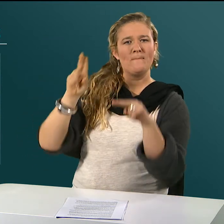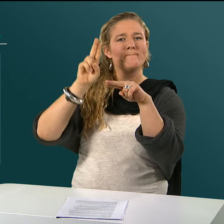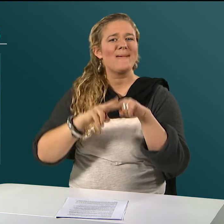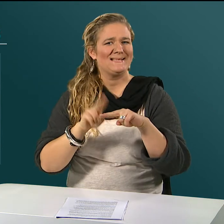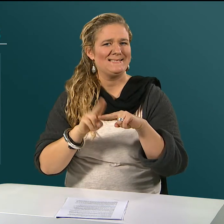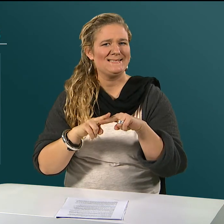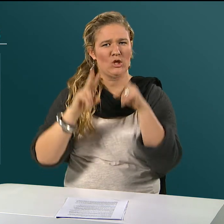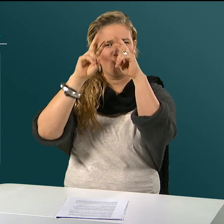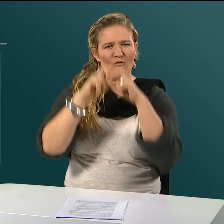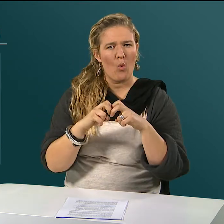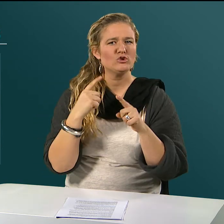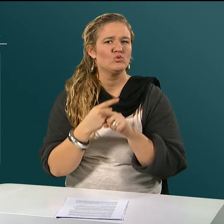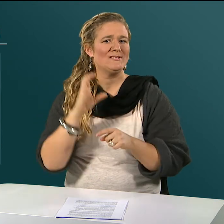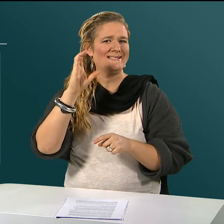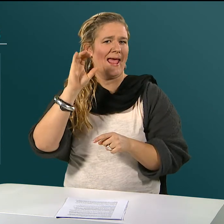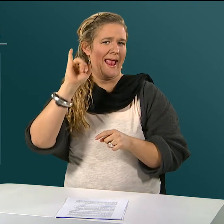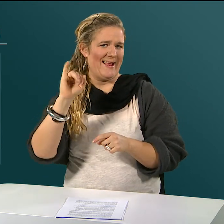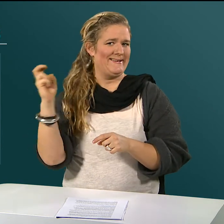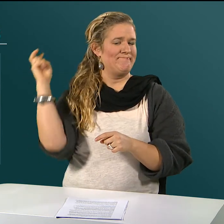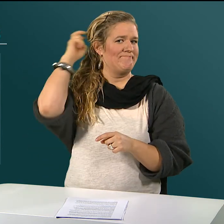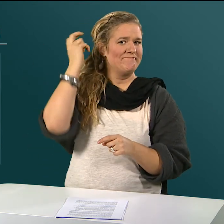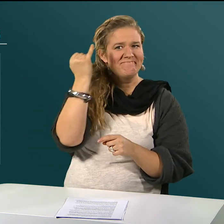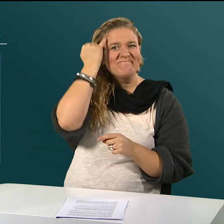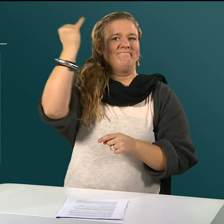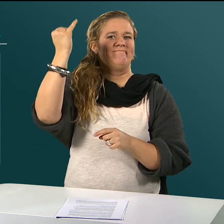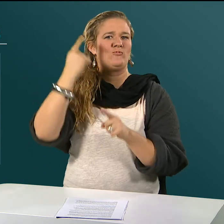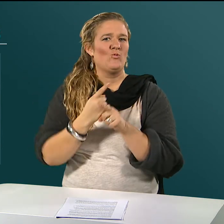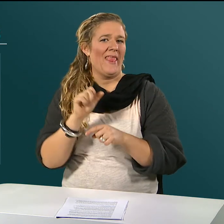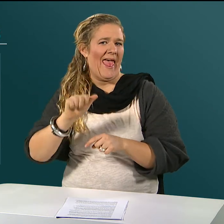ein medizinischer Forscher und Erfinder des Cochlea Implantat,